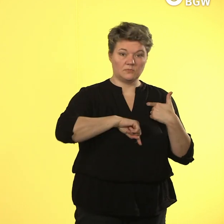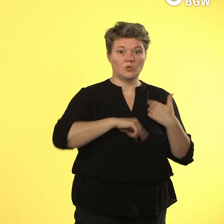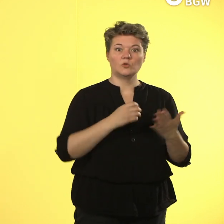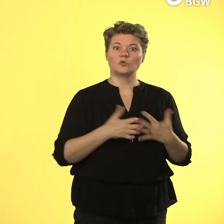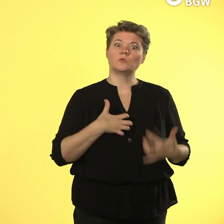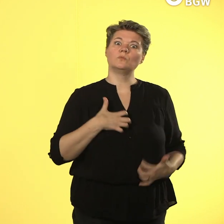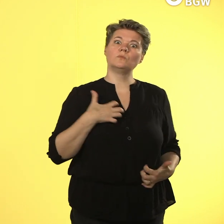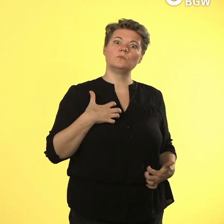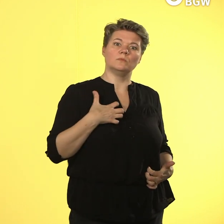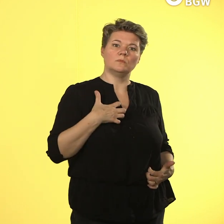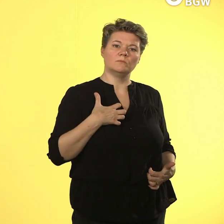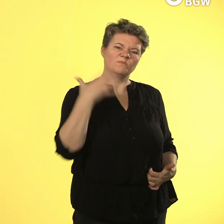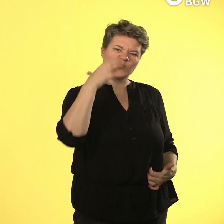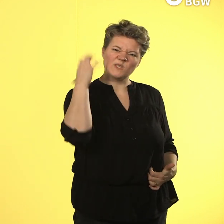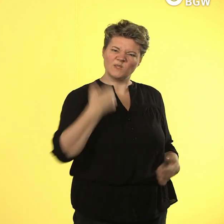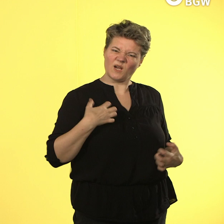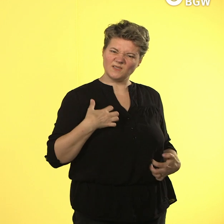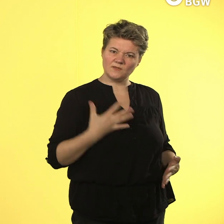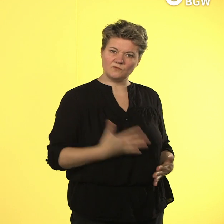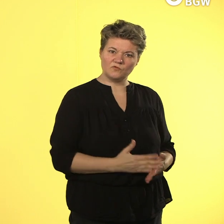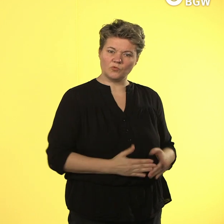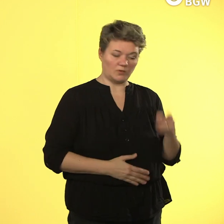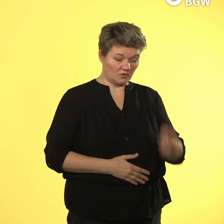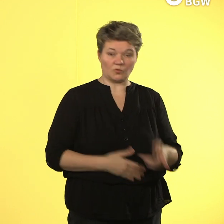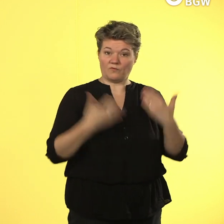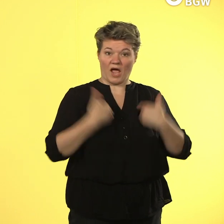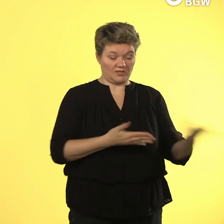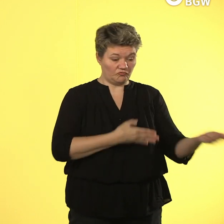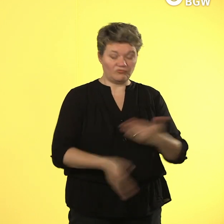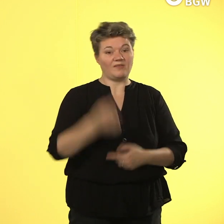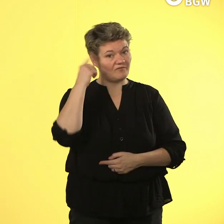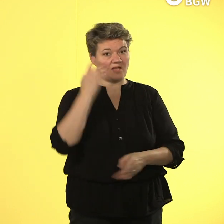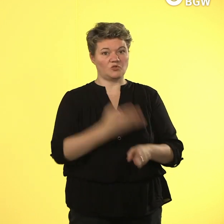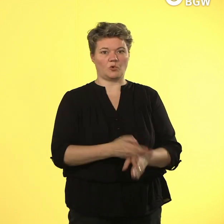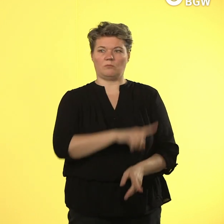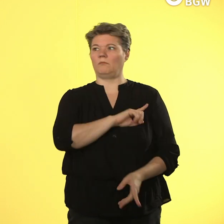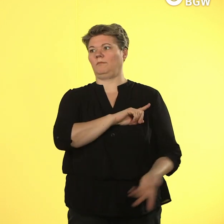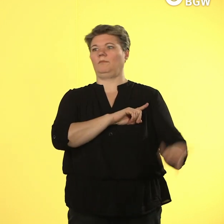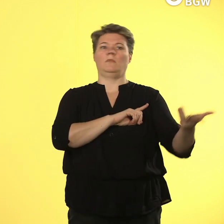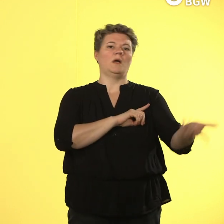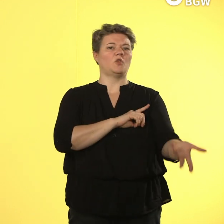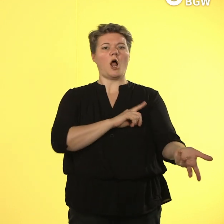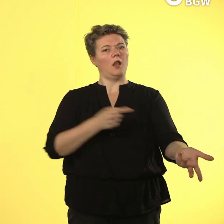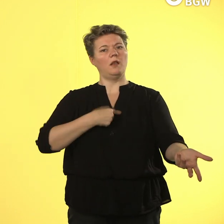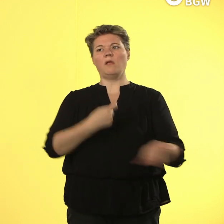die Probleme zu beleuchten, mit dieser Selbstwertfalle. "Na toll, dann war das alles nichts wert." Da tut es mir nicht gut. Und deswegen möchte ich,